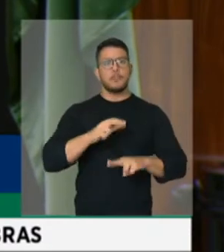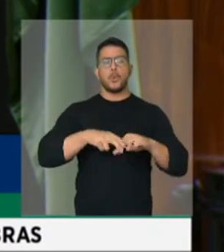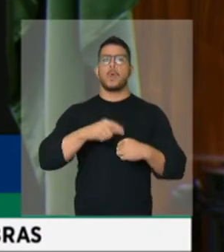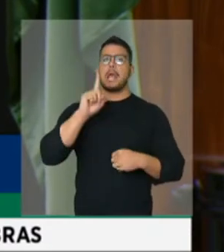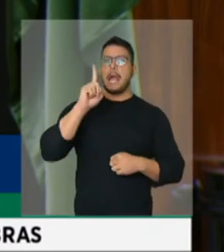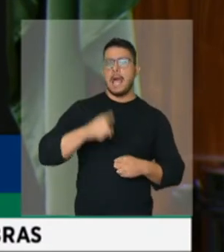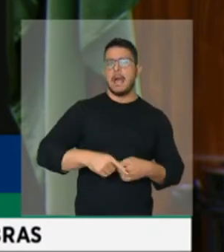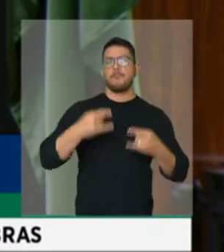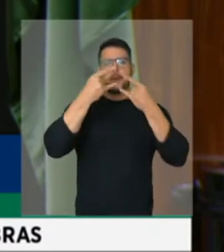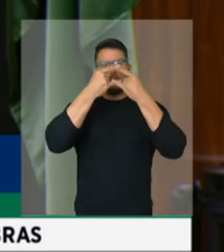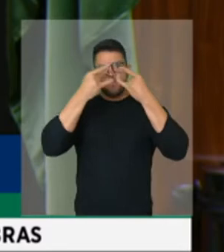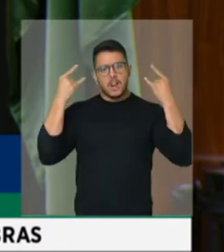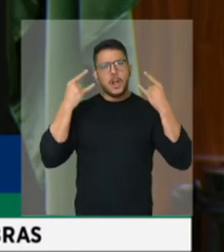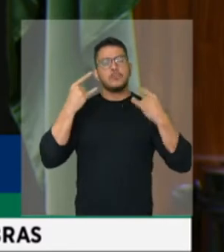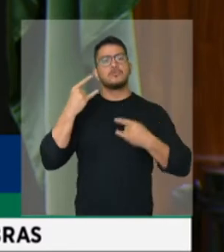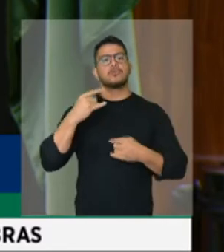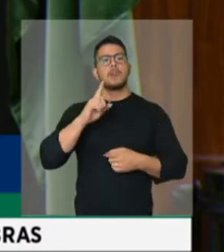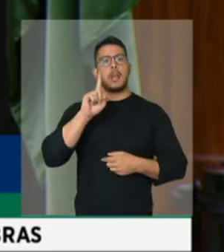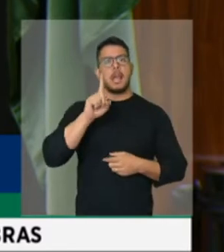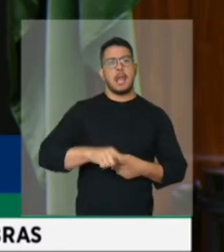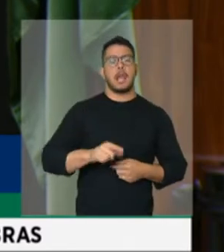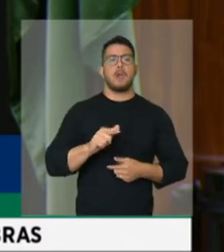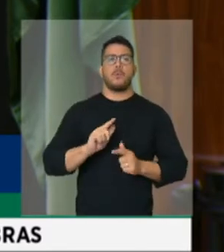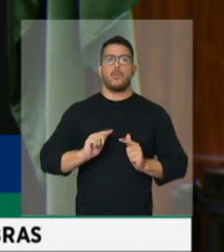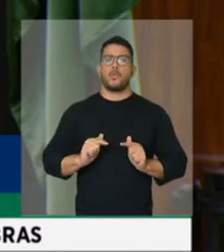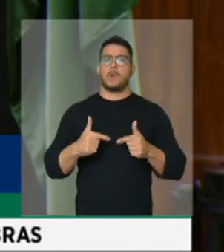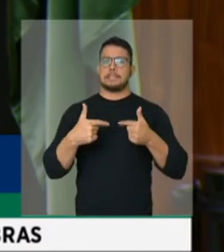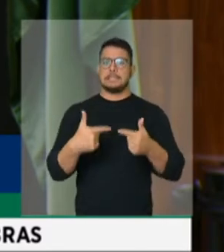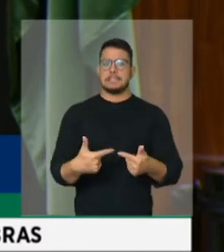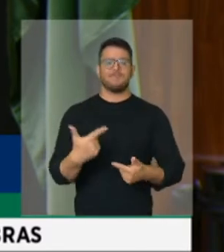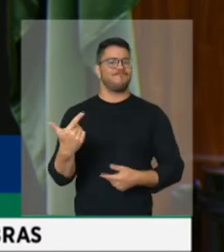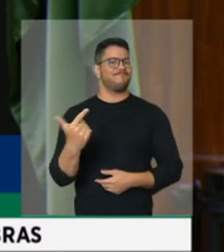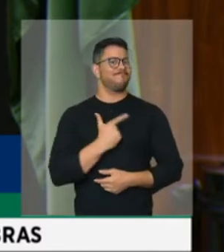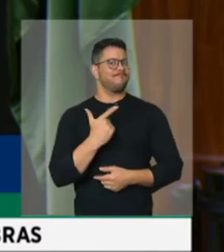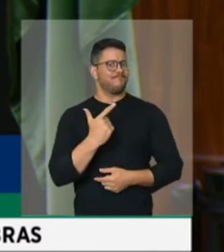SE TRATA DE UMA FRAUDE, ISSO SE TRATA DE UMA OPERAÇÃO ESCANDALOSA PRA ENTREGAR O